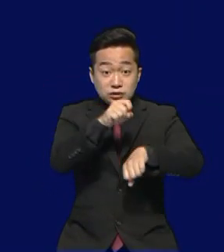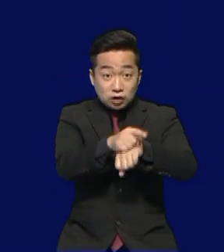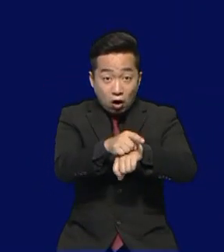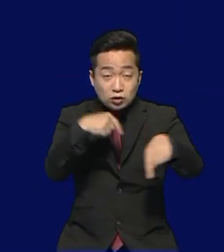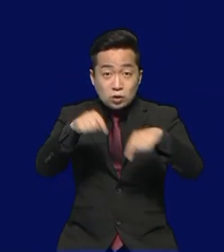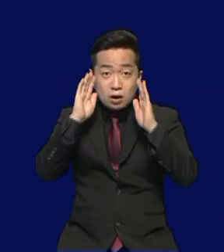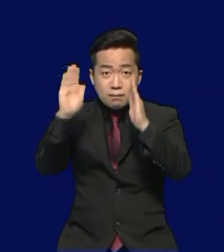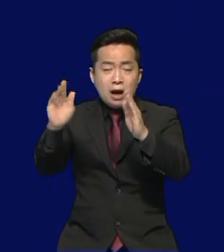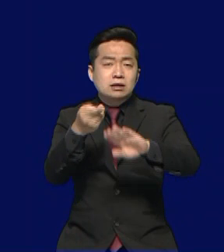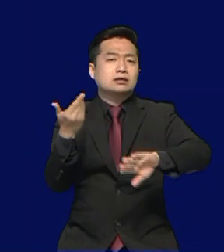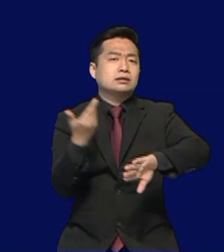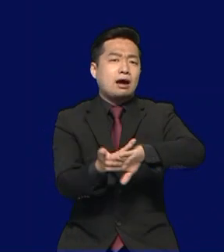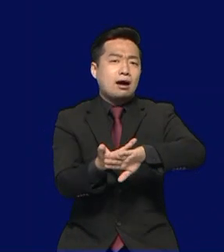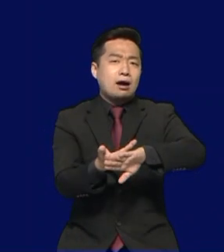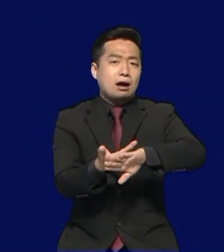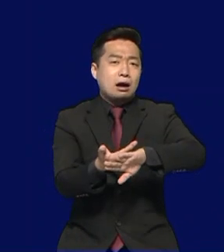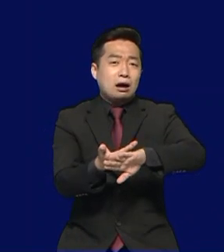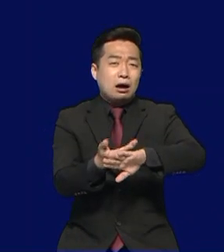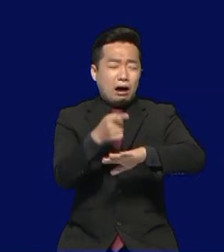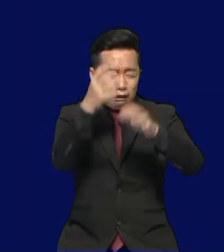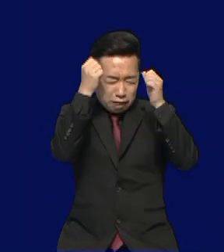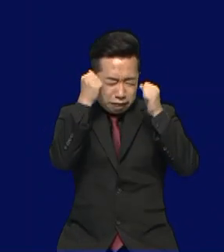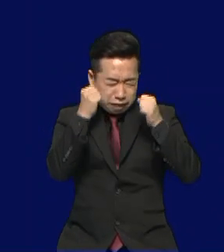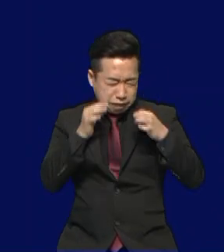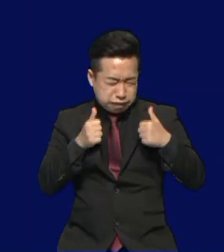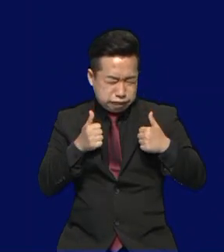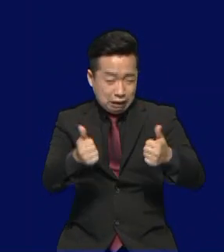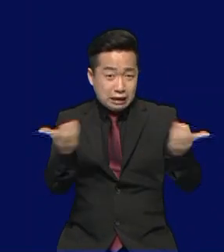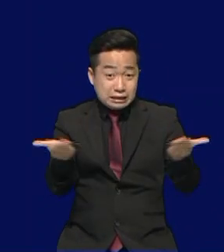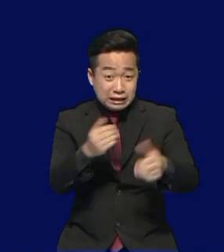방향도 다른데 굳이 임기를 채우겠다는 건 몽니나 다름없다고 말했습니다.